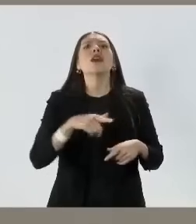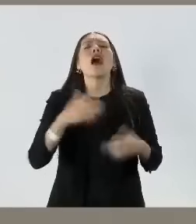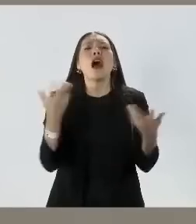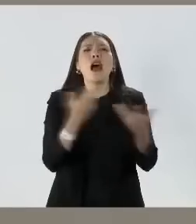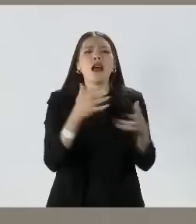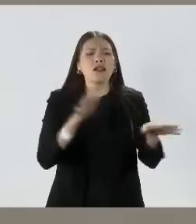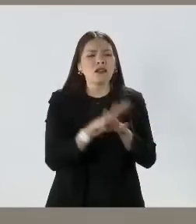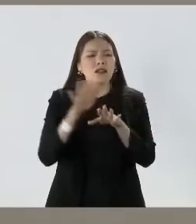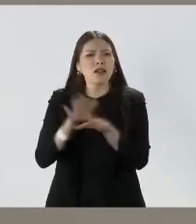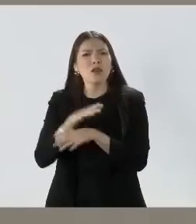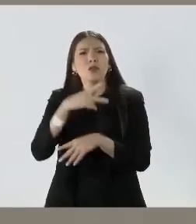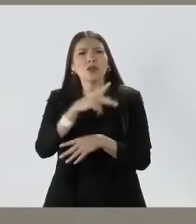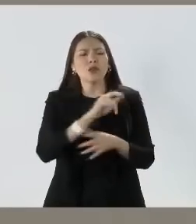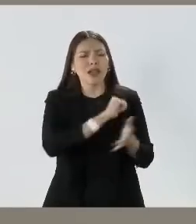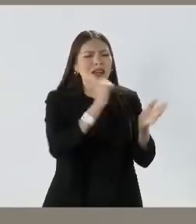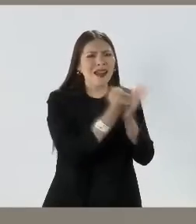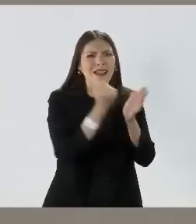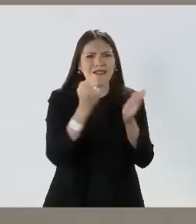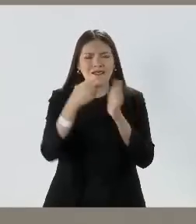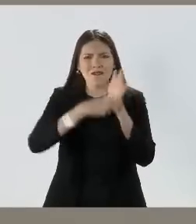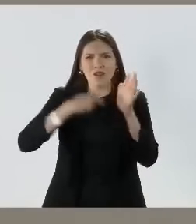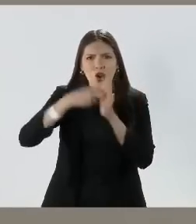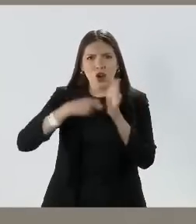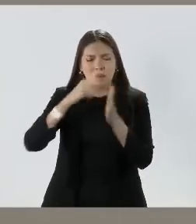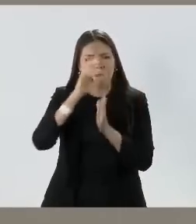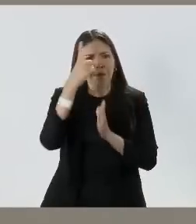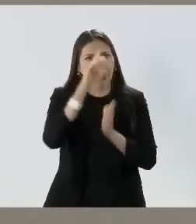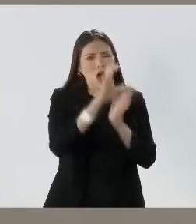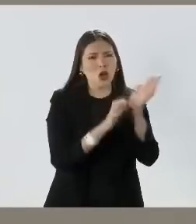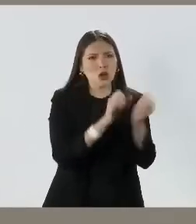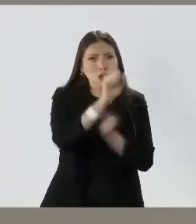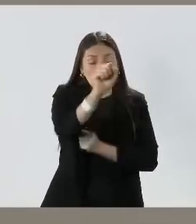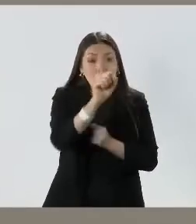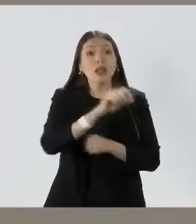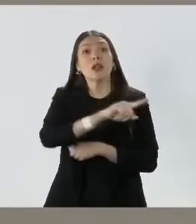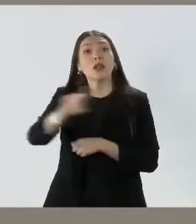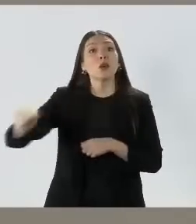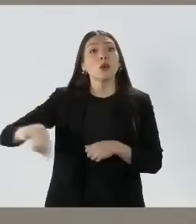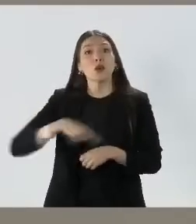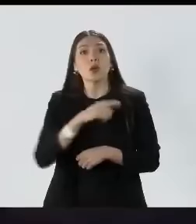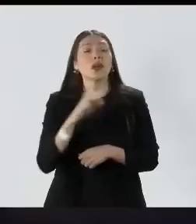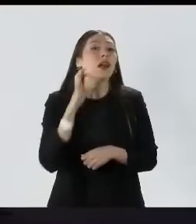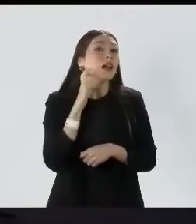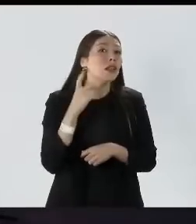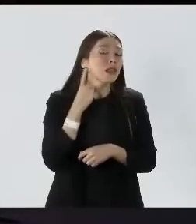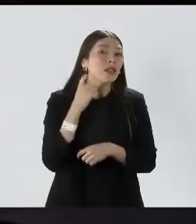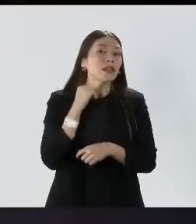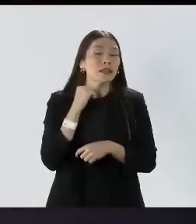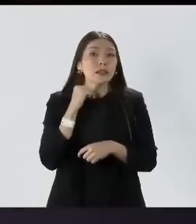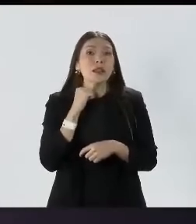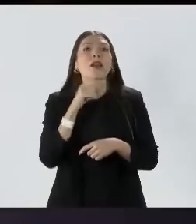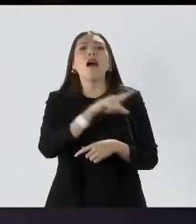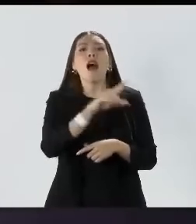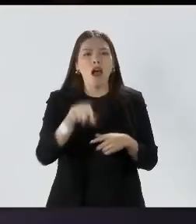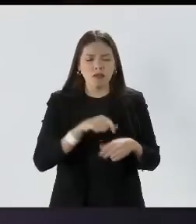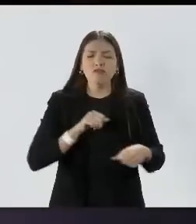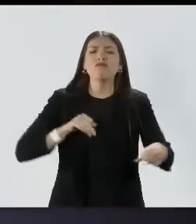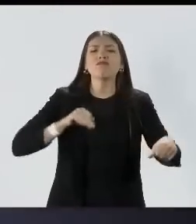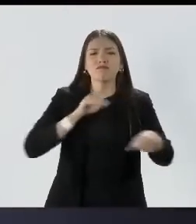aprobadas por el congreso de la unión para concretar cambios profundos en materia de